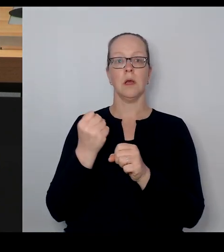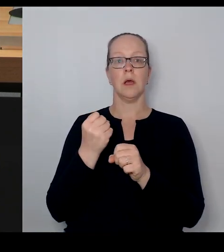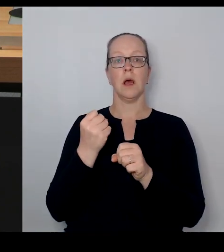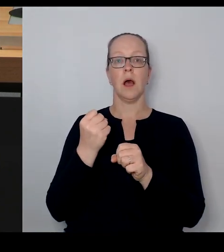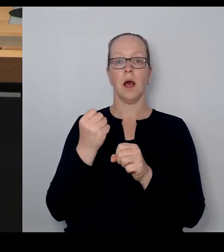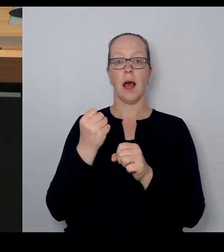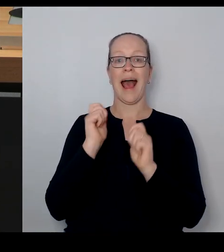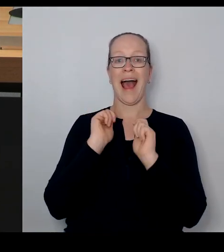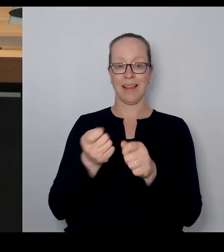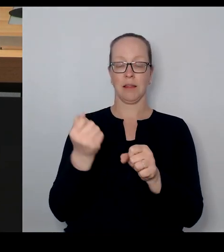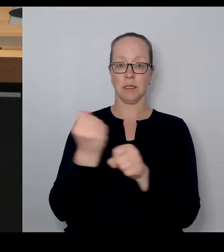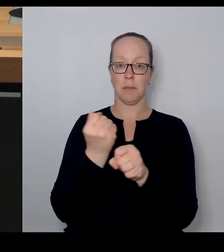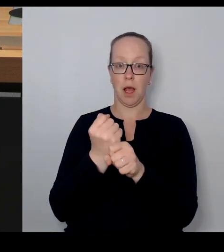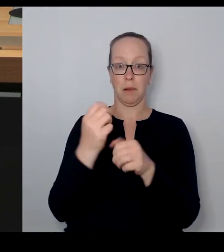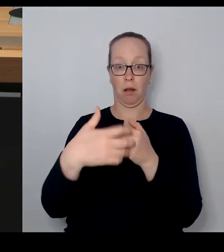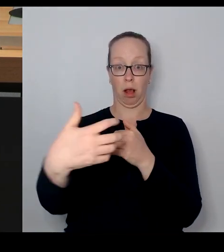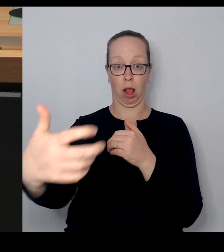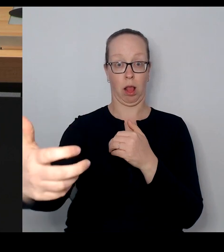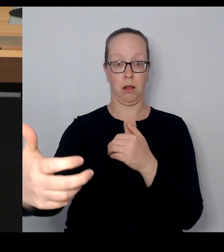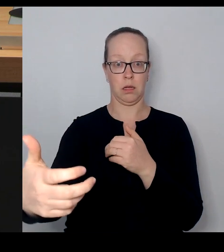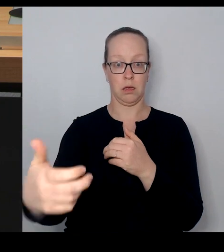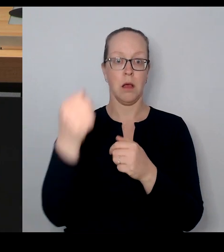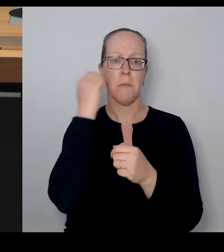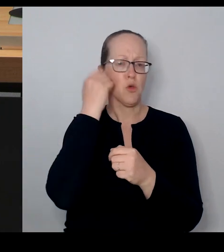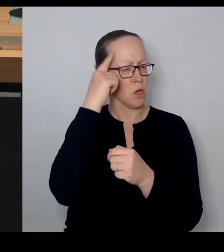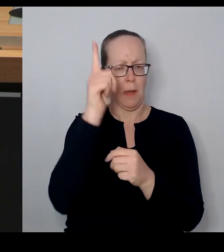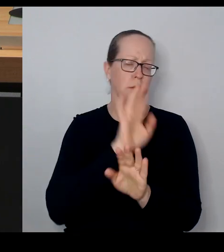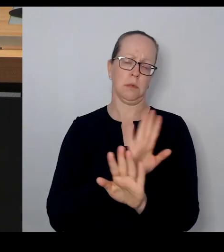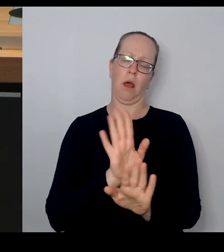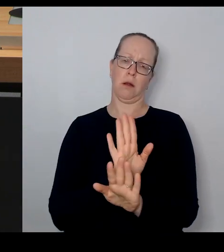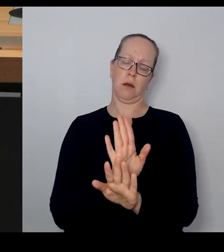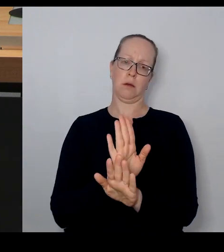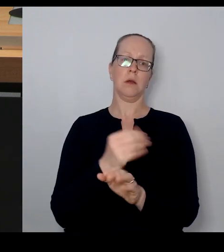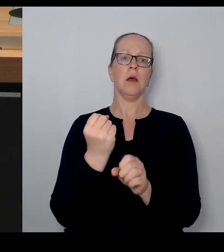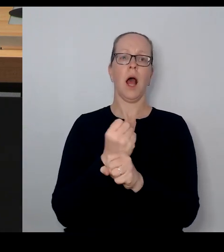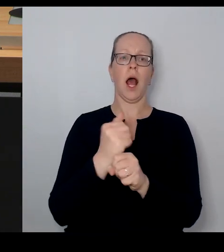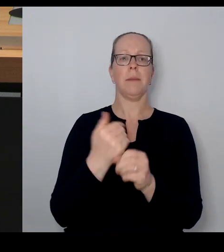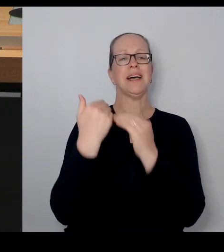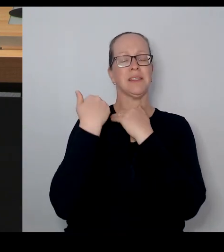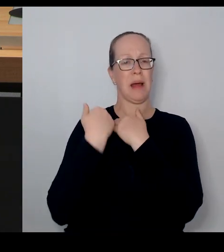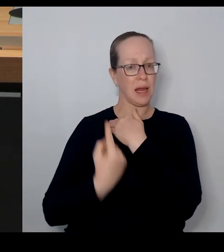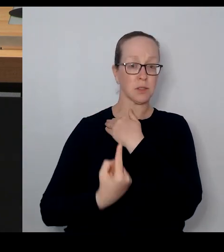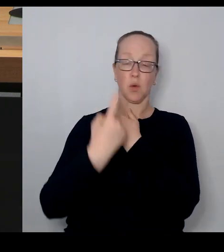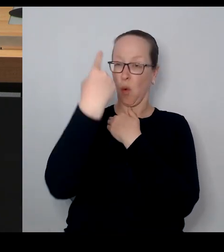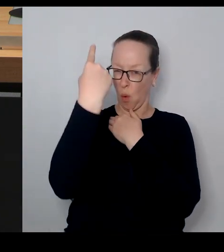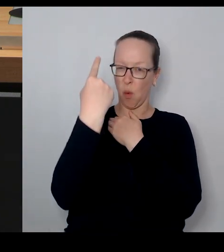Arbeitsbelastung einer teilweise zu dünnen Personald icke als auch der zu großen Komplexität des Verfahrens